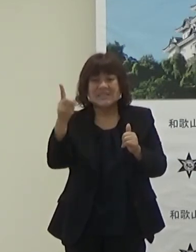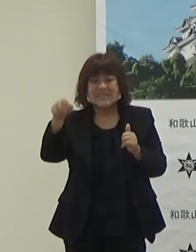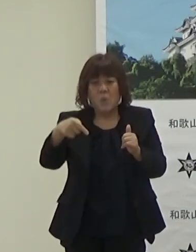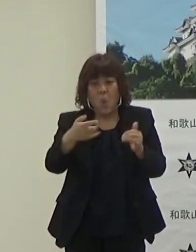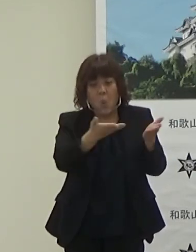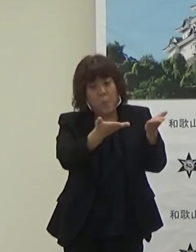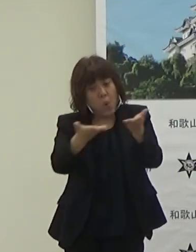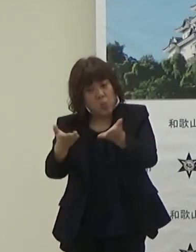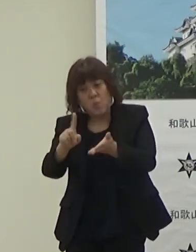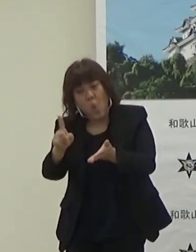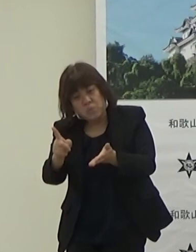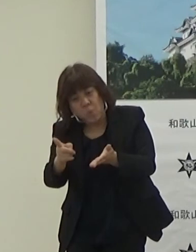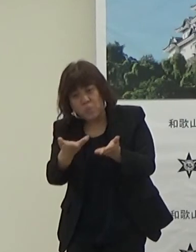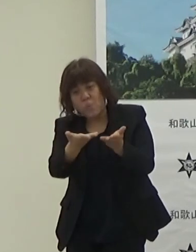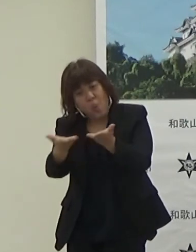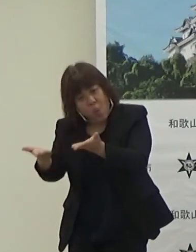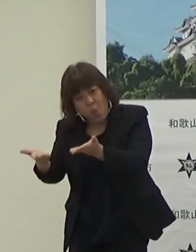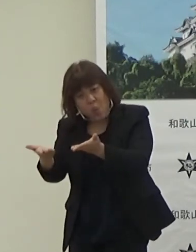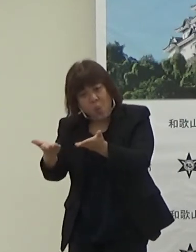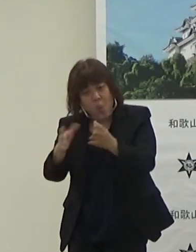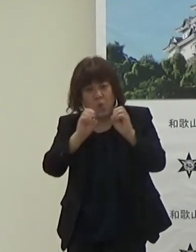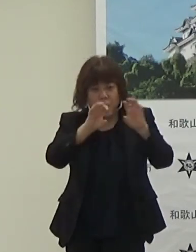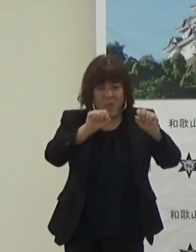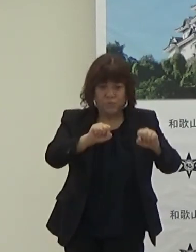呼びかけっていうのは今後されるんですかね